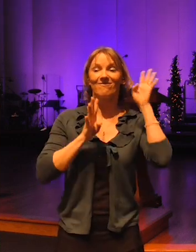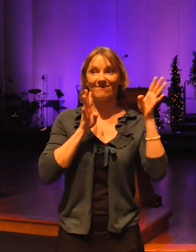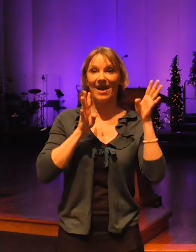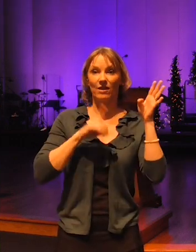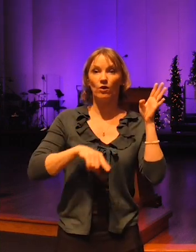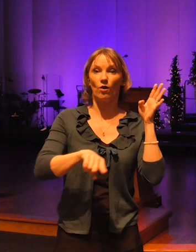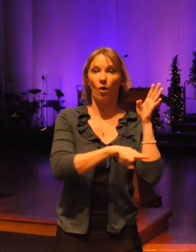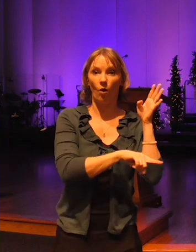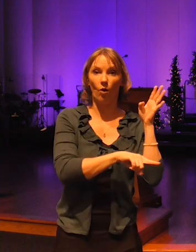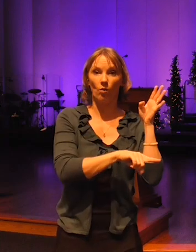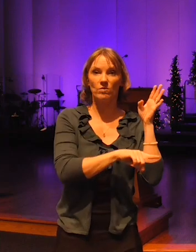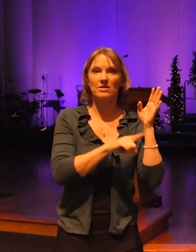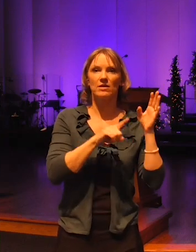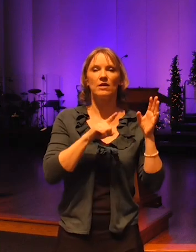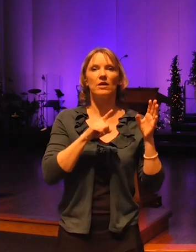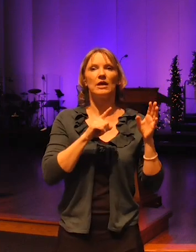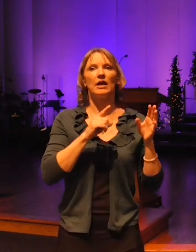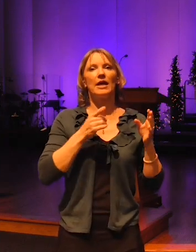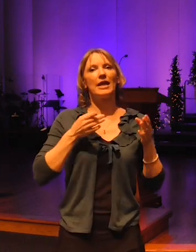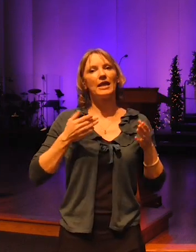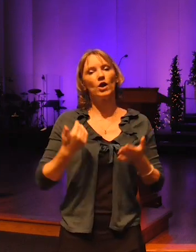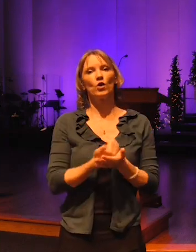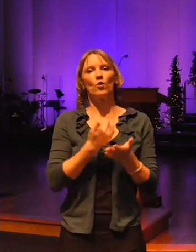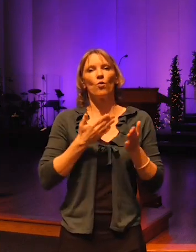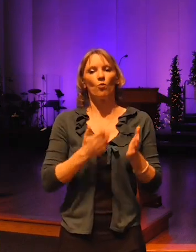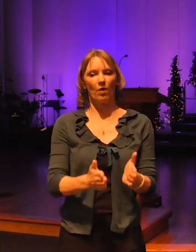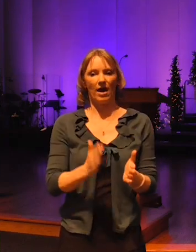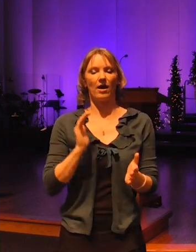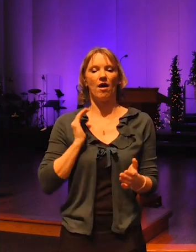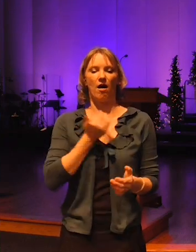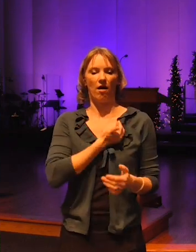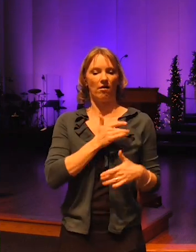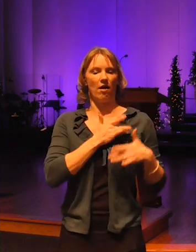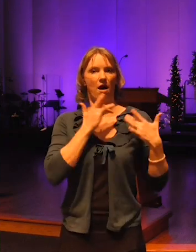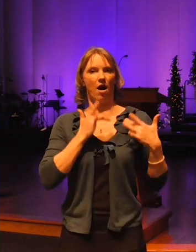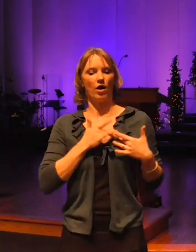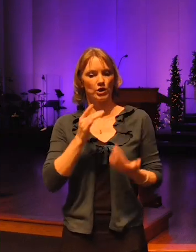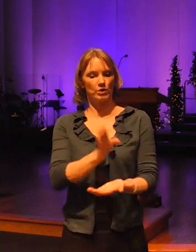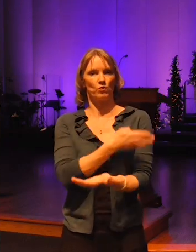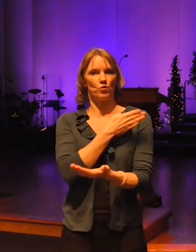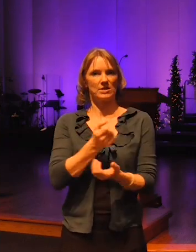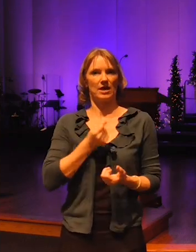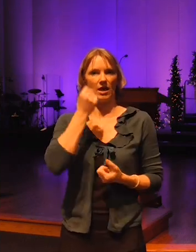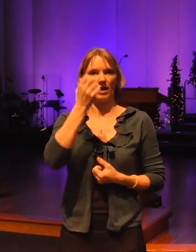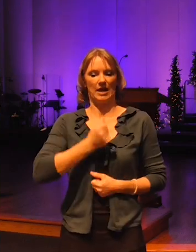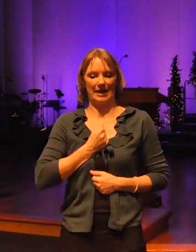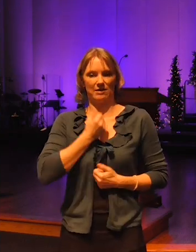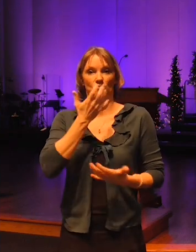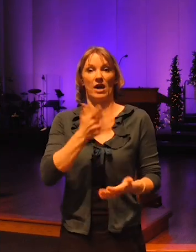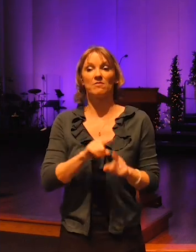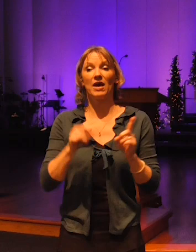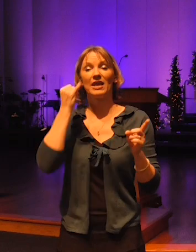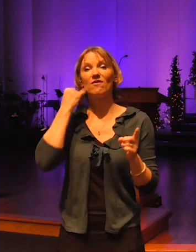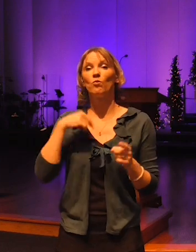tocar la música de nuestros corazones, pero si solo estamos apegados a los medios cuando comienzan. para fallarnos